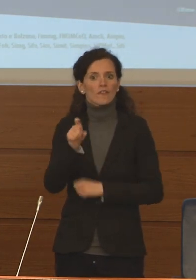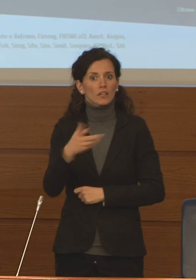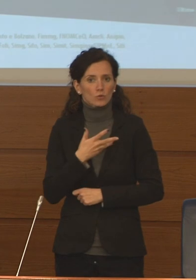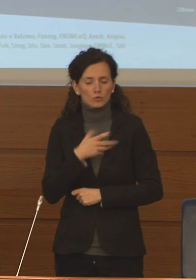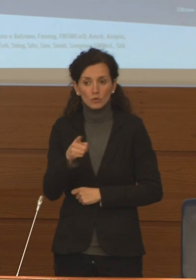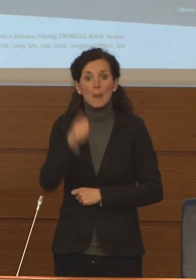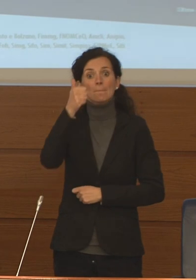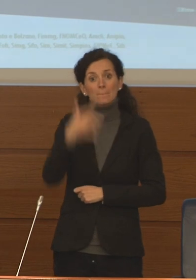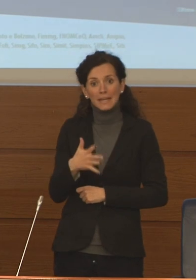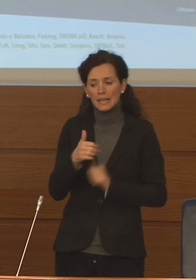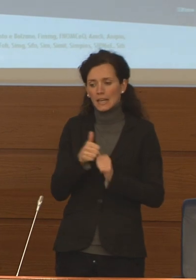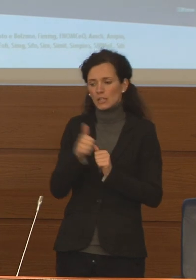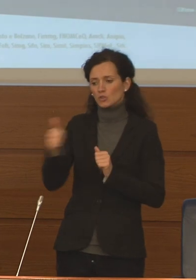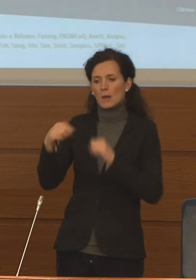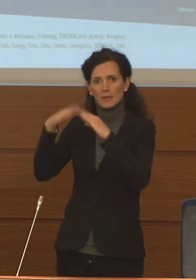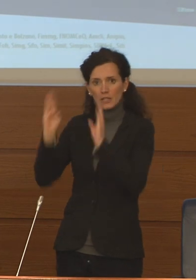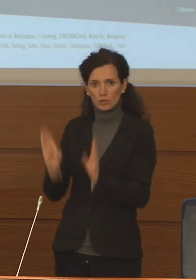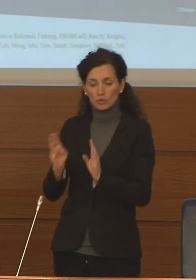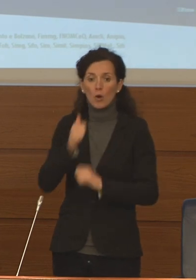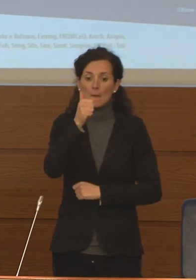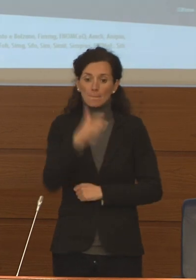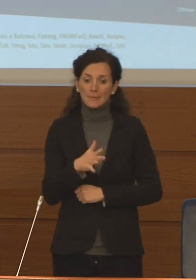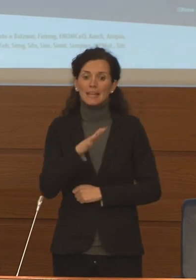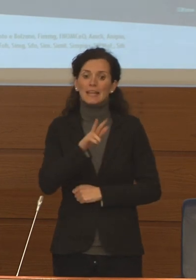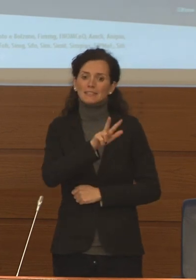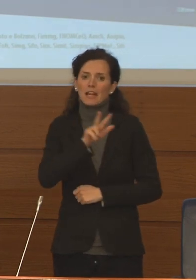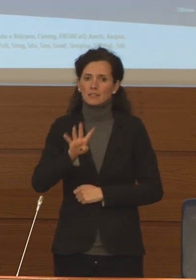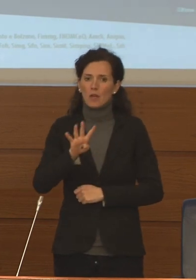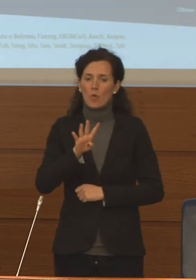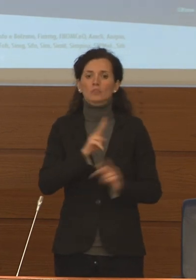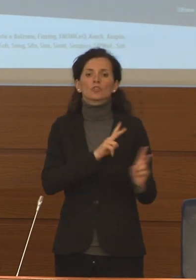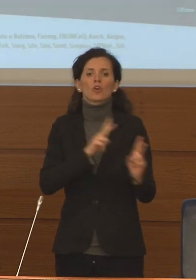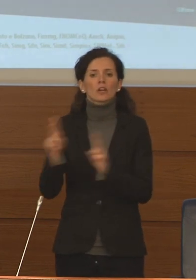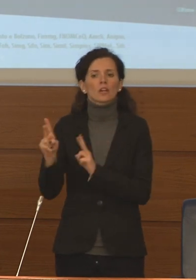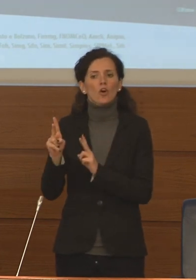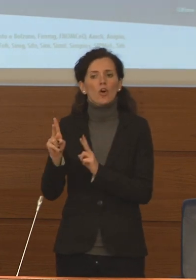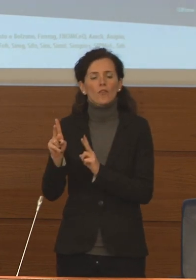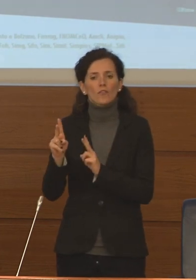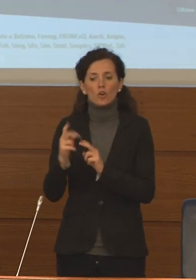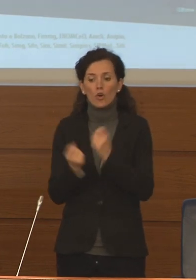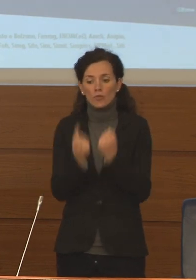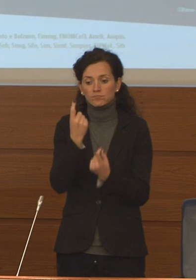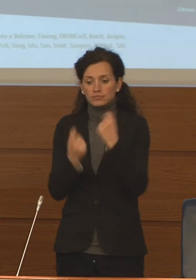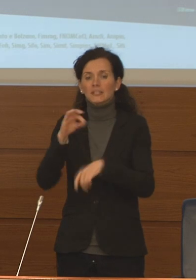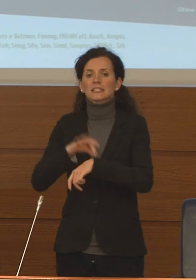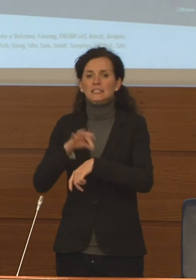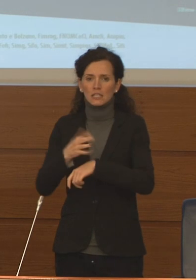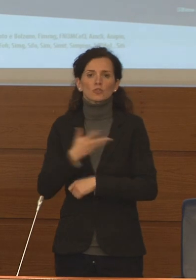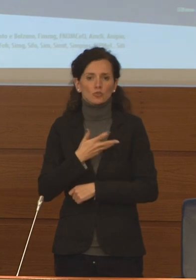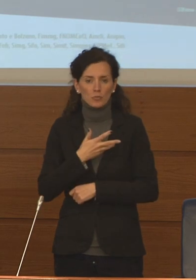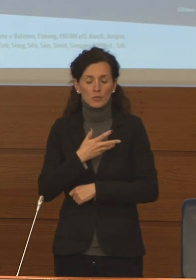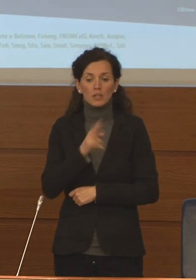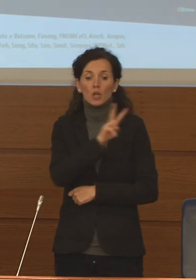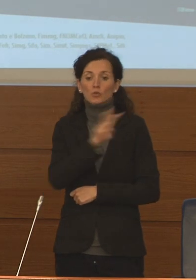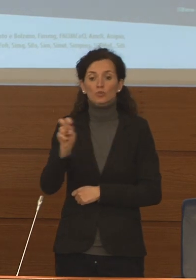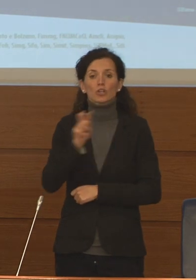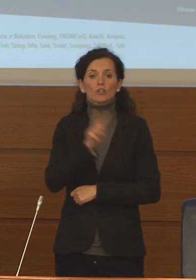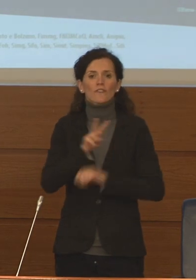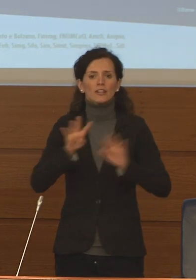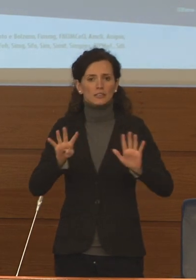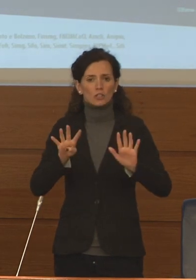domiciliare, 1.034 sono ricoverati con sintomi e 229 sono in terapia intensiva